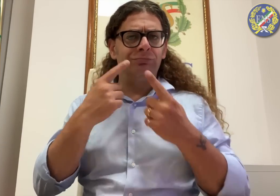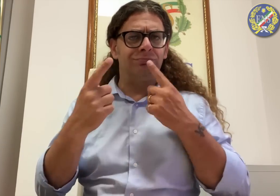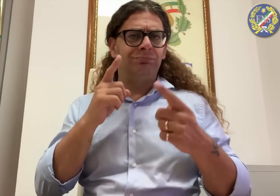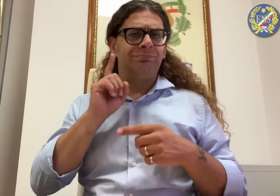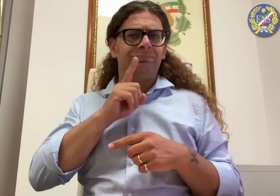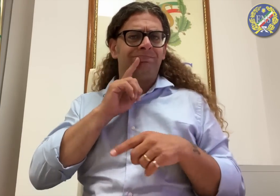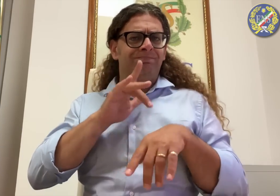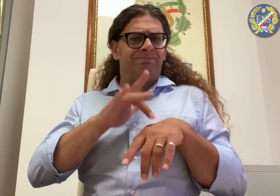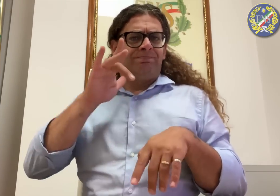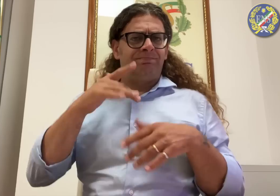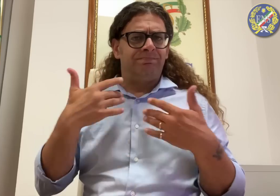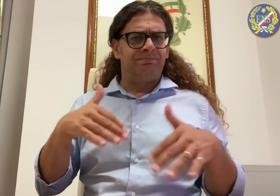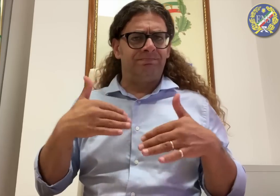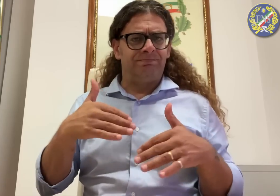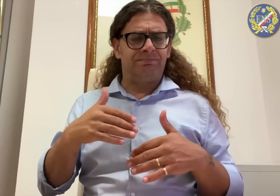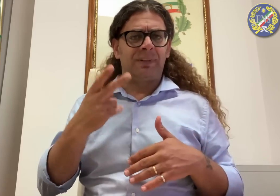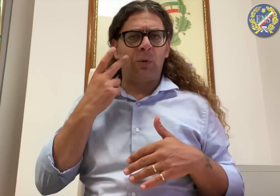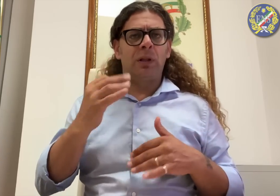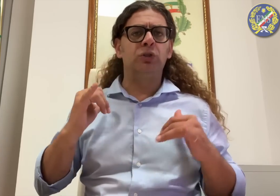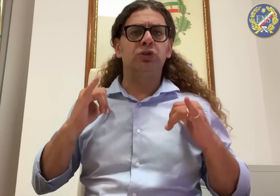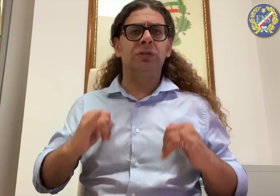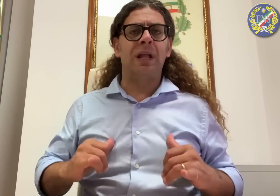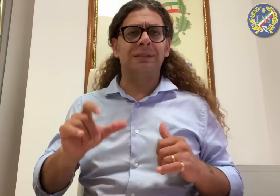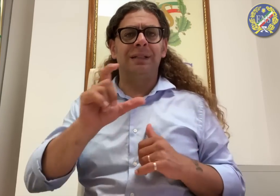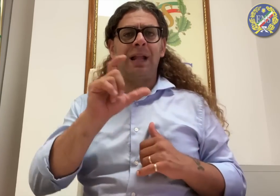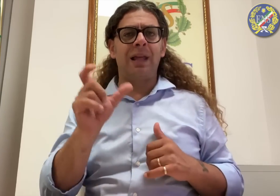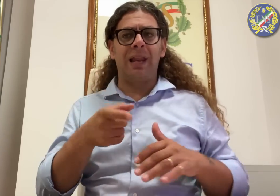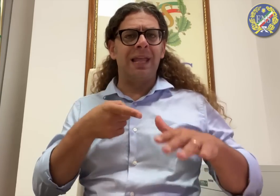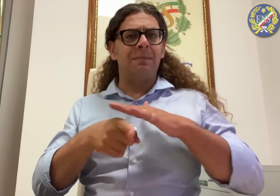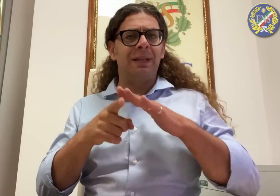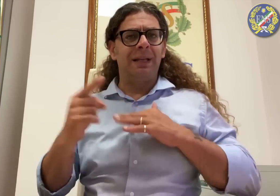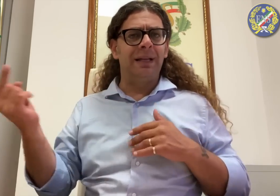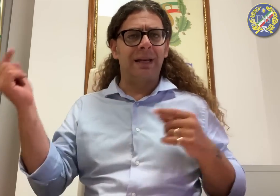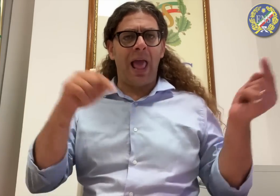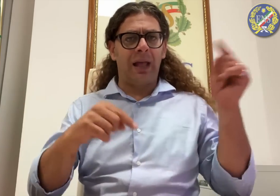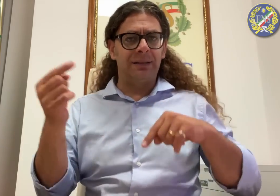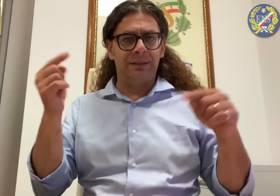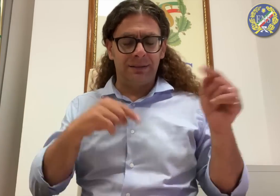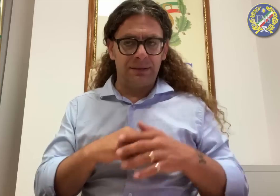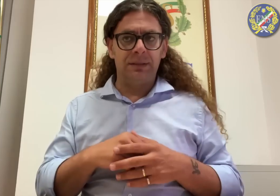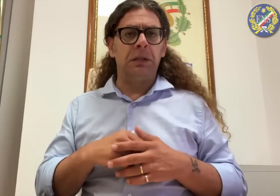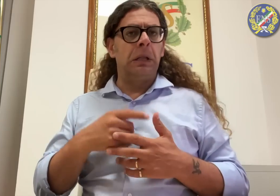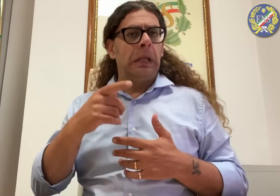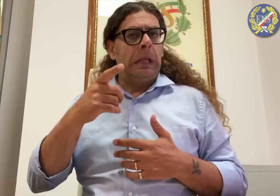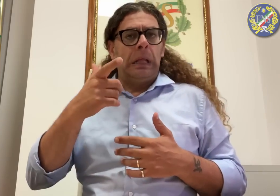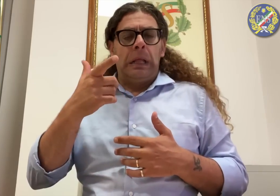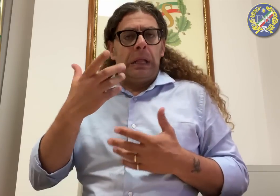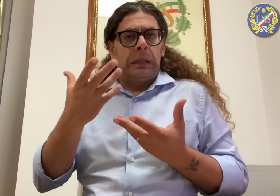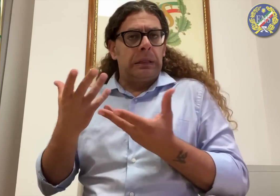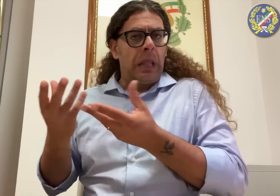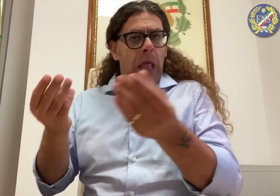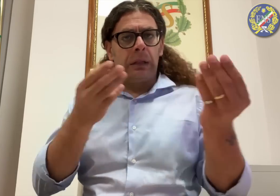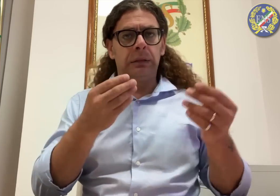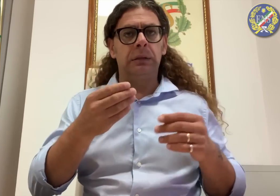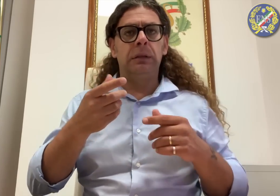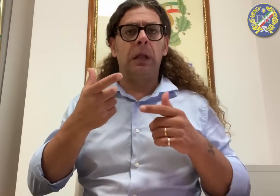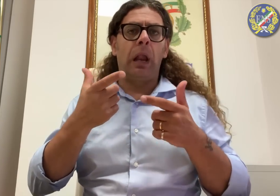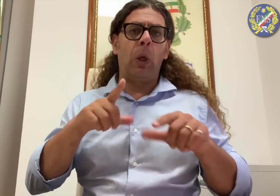L’altra questione affrontata riguarda un aspetto molto delicato che è quello relativo al rilascio della cittadinanza italiana ai migranti sordi, molti di loro hanno